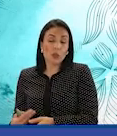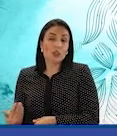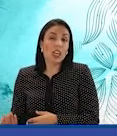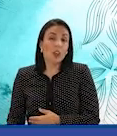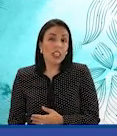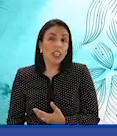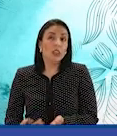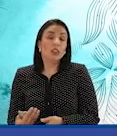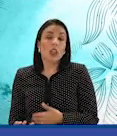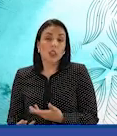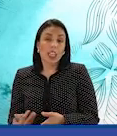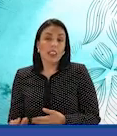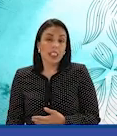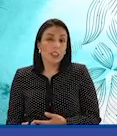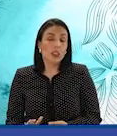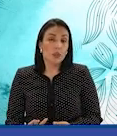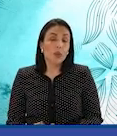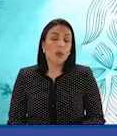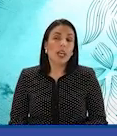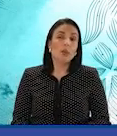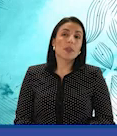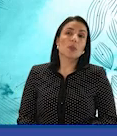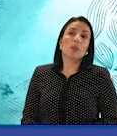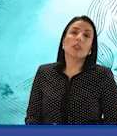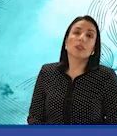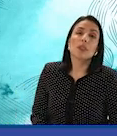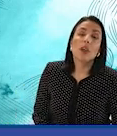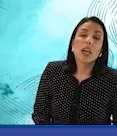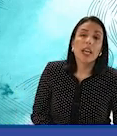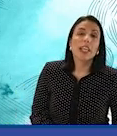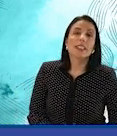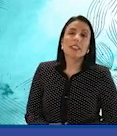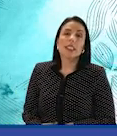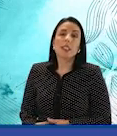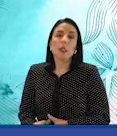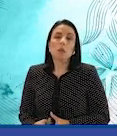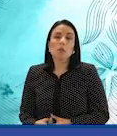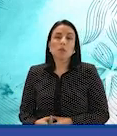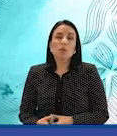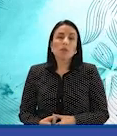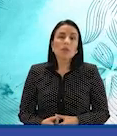a Contraloría y Contraloría ha tenido que improbar el presupuesto en ese sentido.